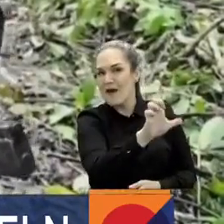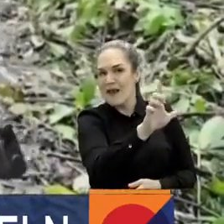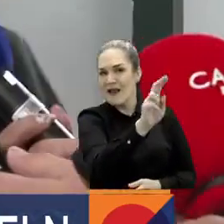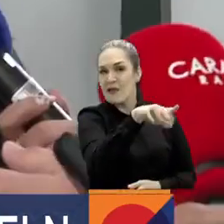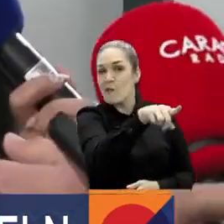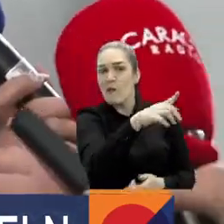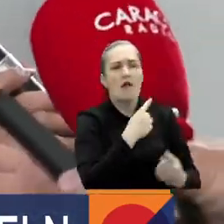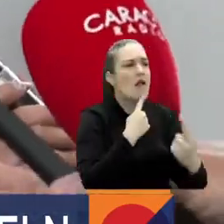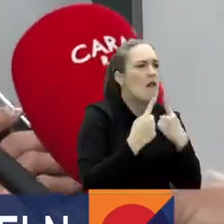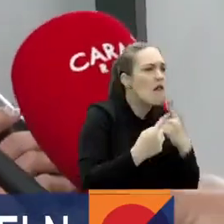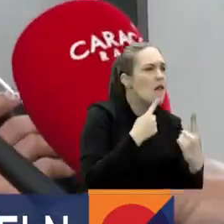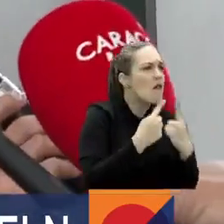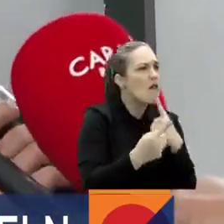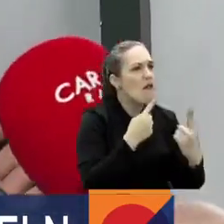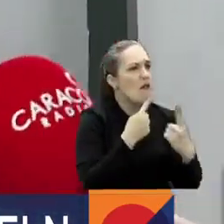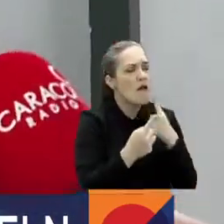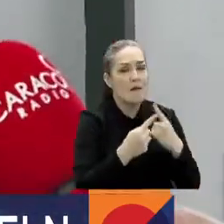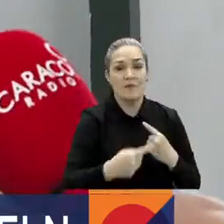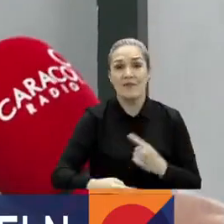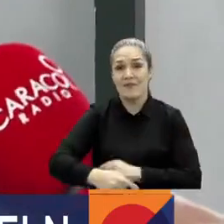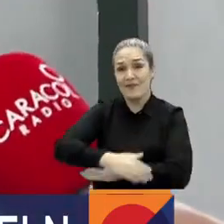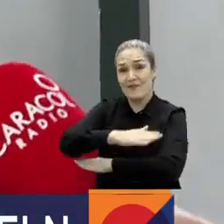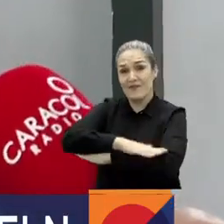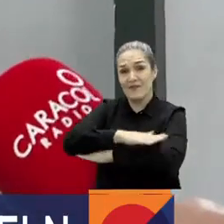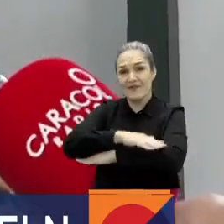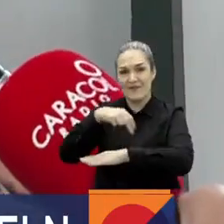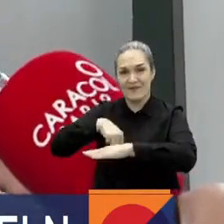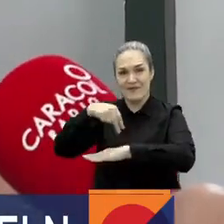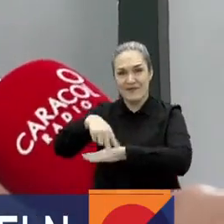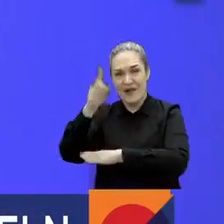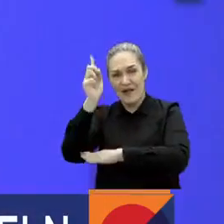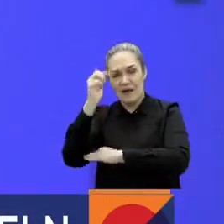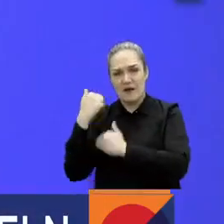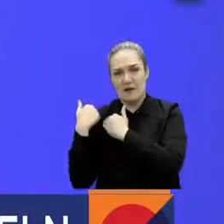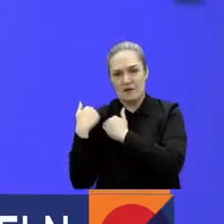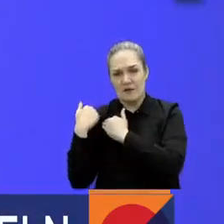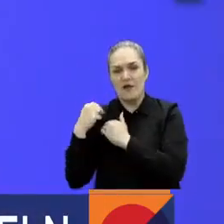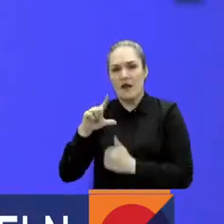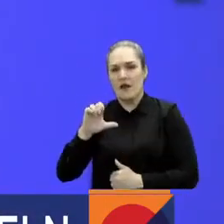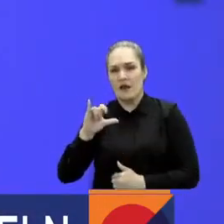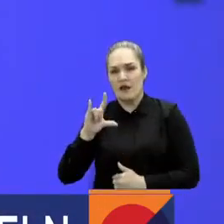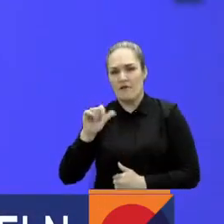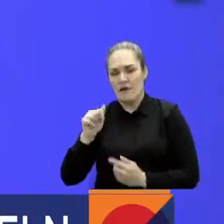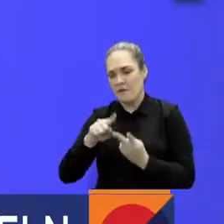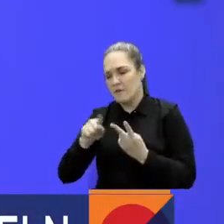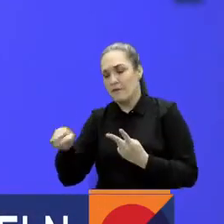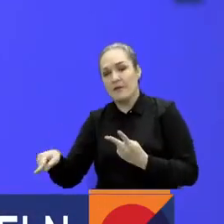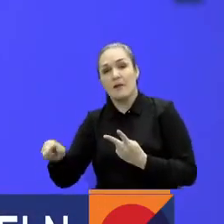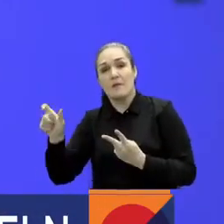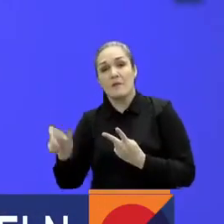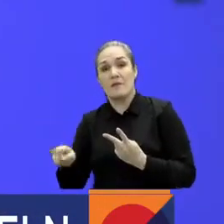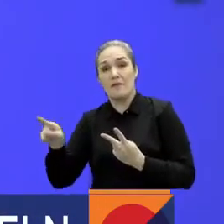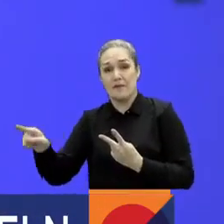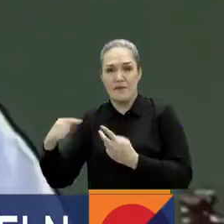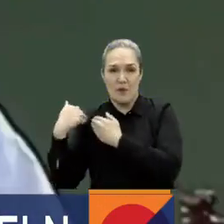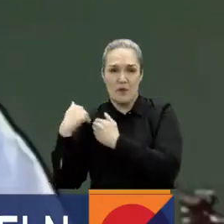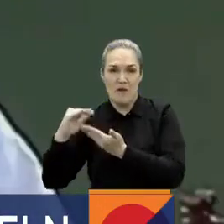PARA INICIAR ACERCAMIENTOS CON